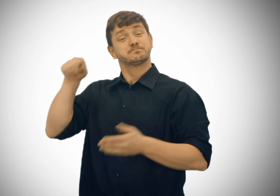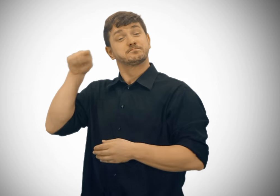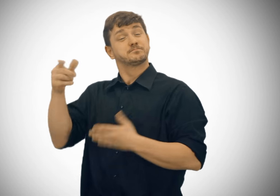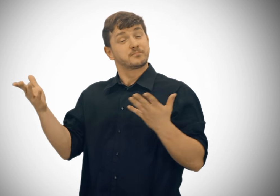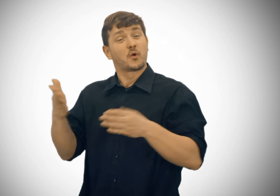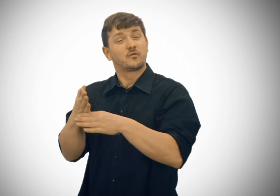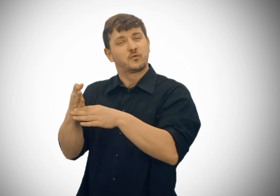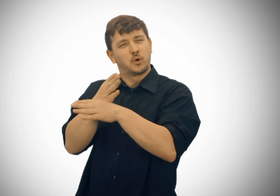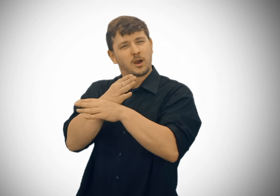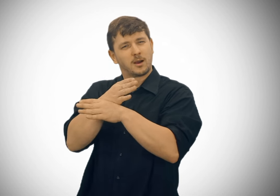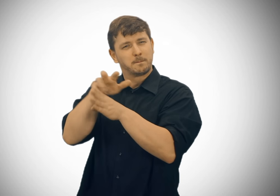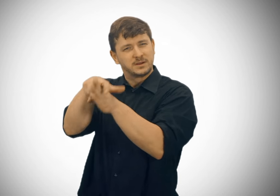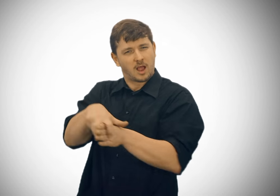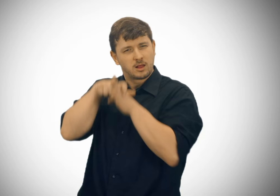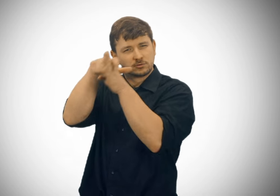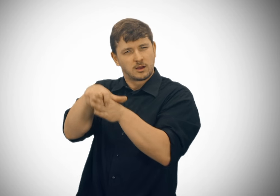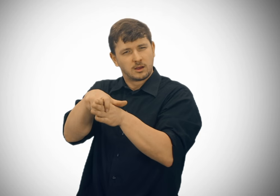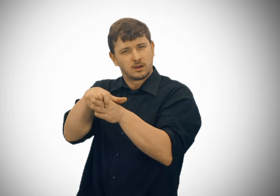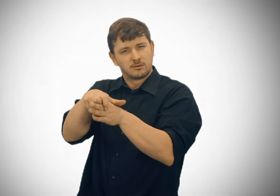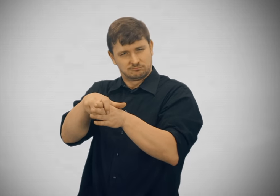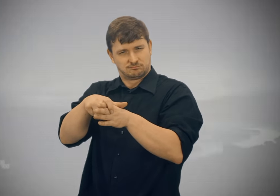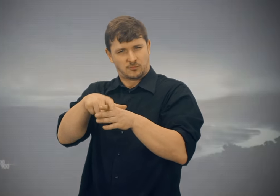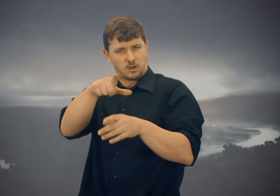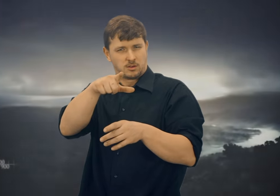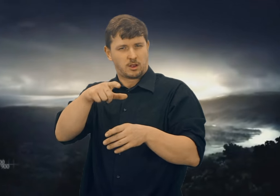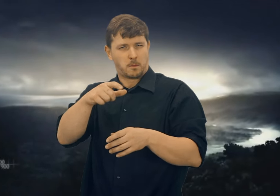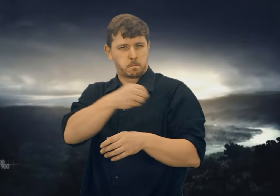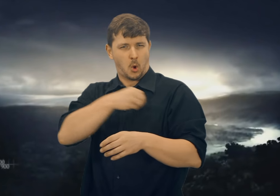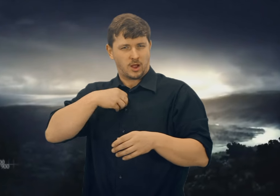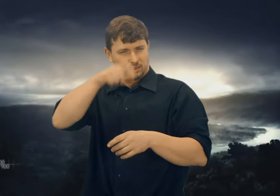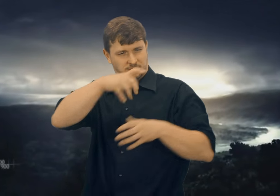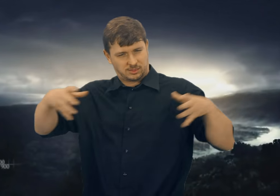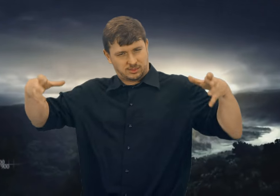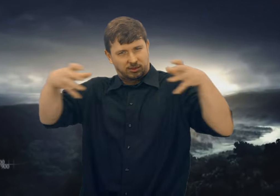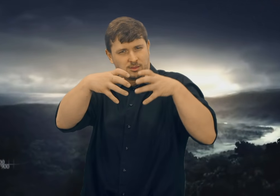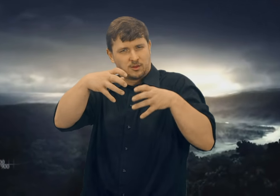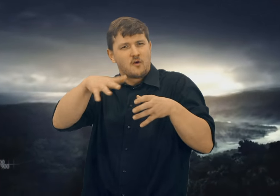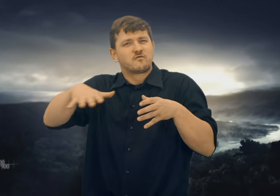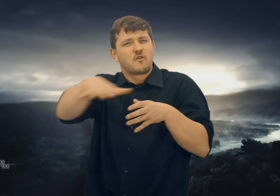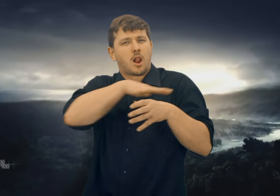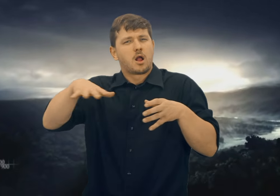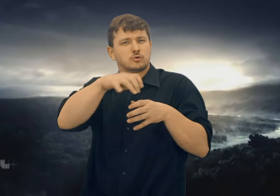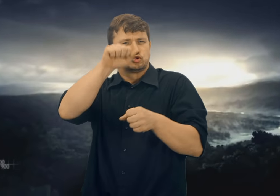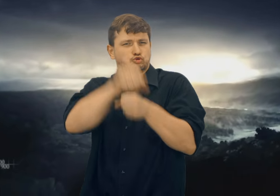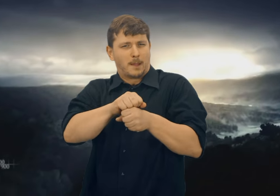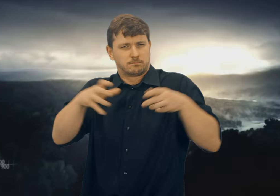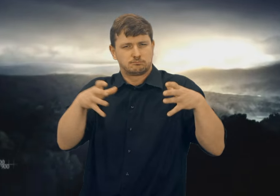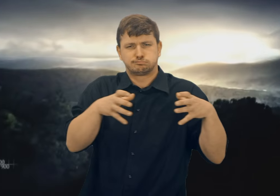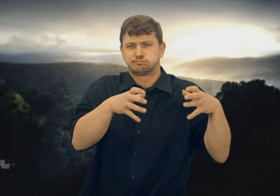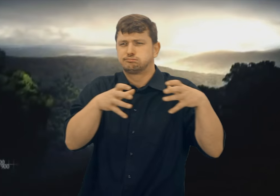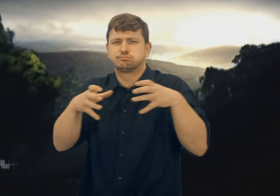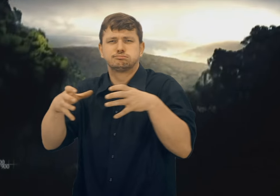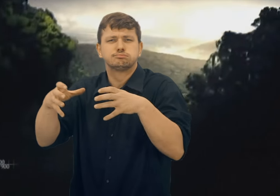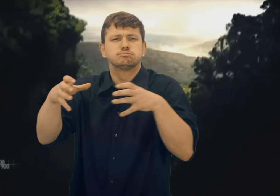Die Geschichte beginnt im frühen Mittelalter. Der Stamm der POLANEN zog damals umher...